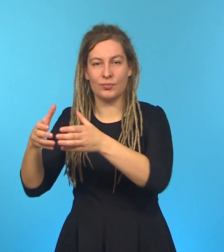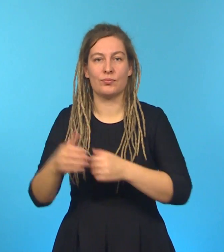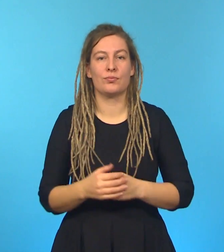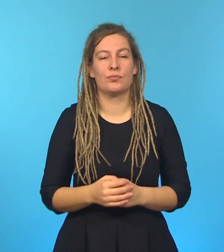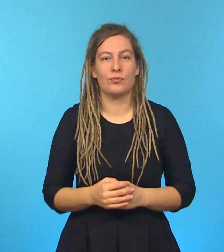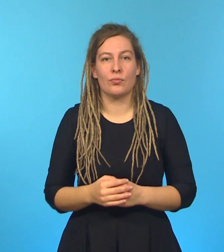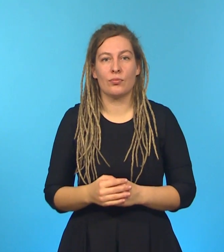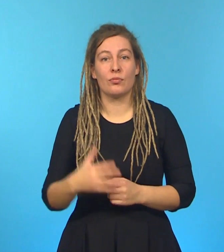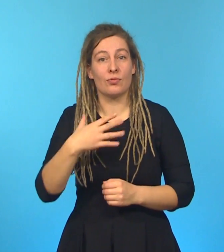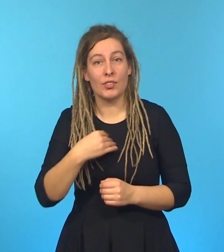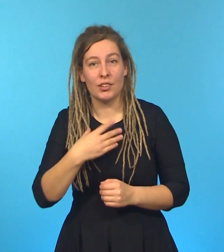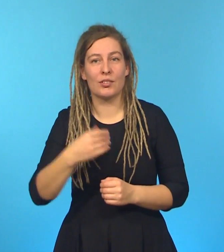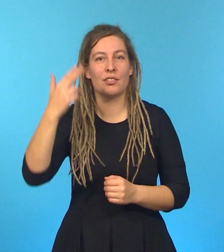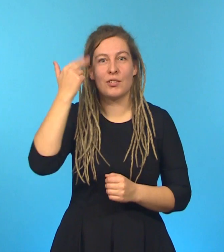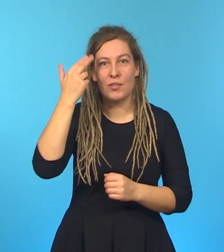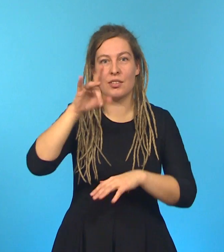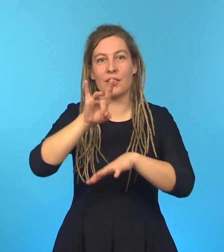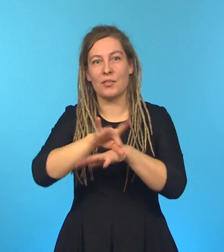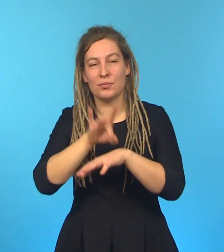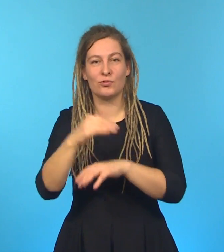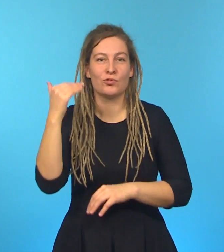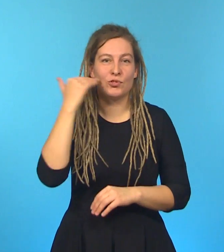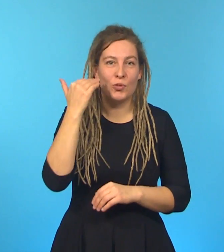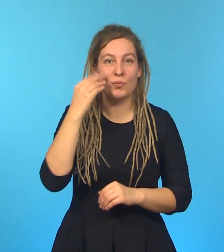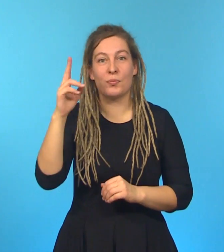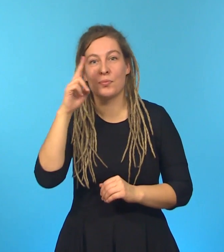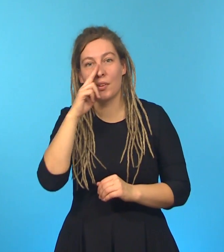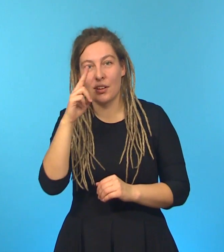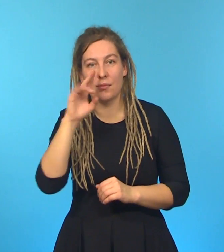Vilniaus, Kauno, Klaipėdos, Šiaulių, Panevėžio,